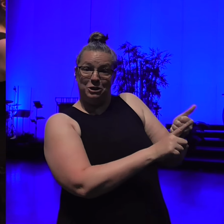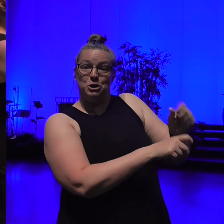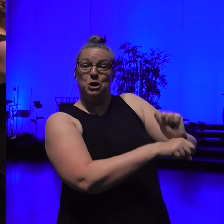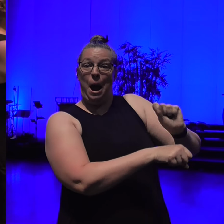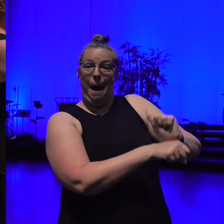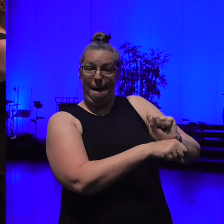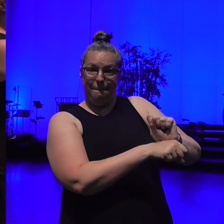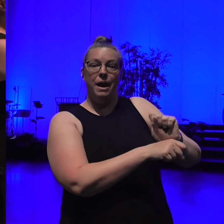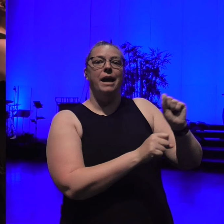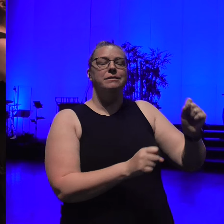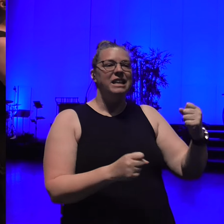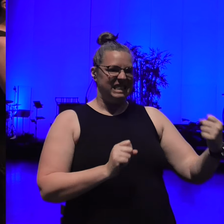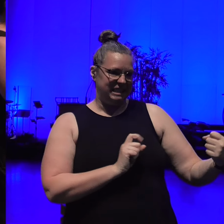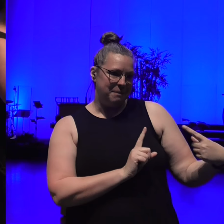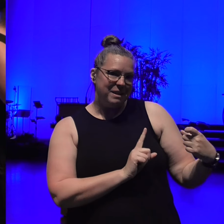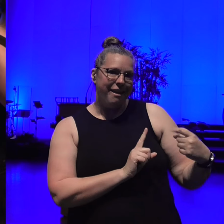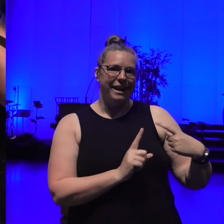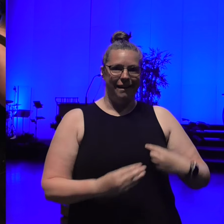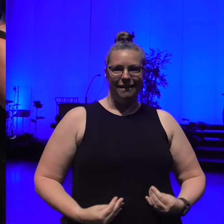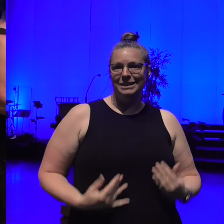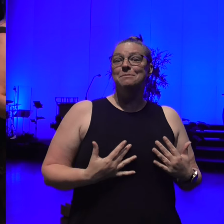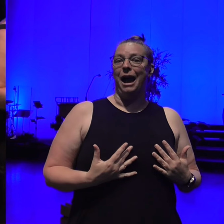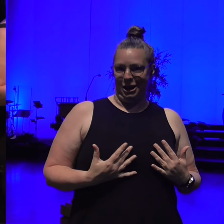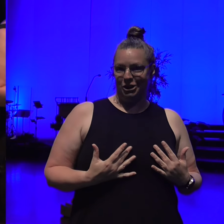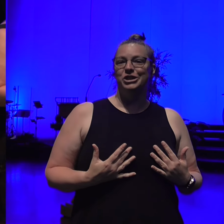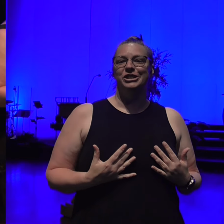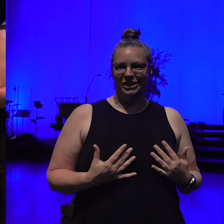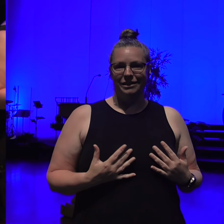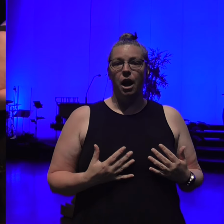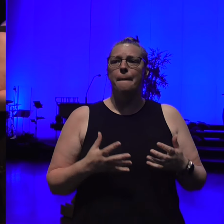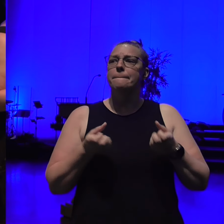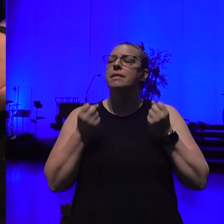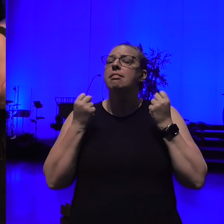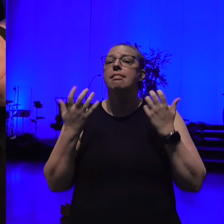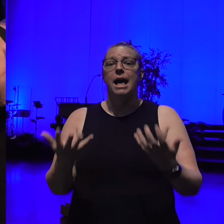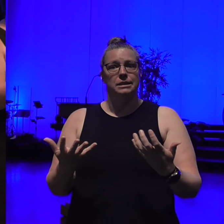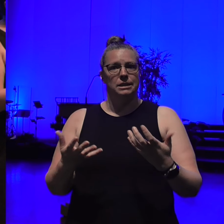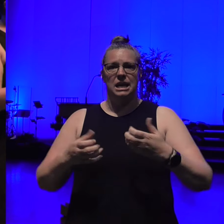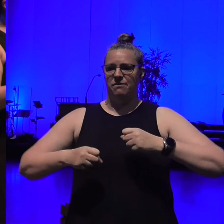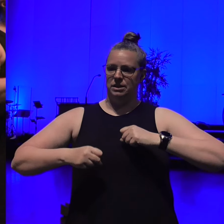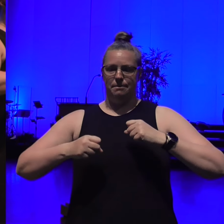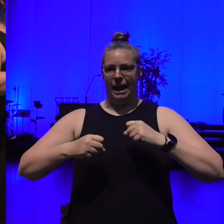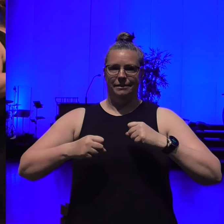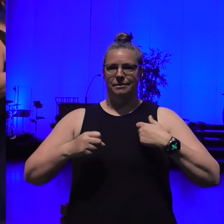seguir siendo estimulante e inspirador Hay mucho espacio en este vehículo para todos nosotros